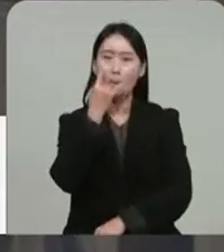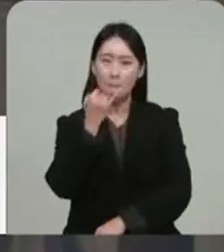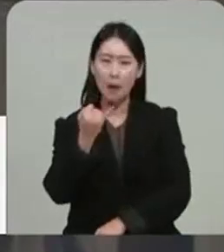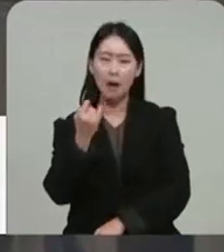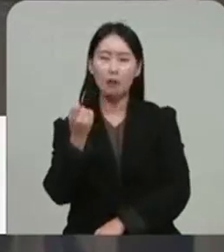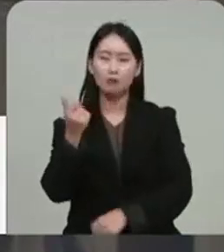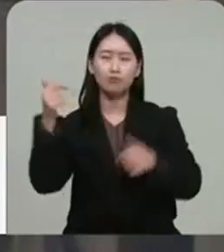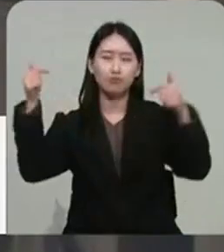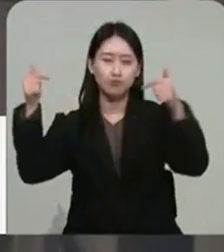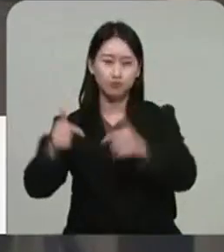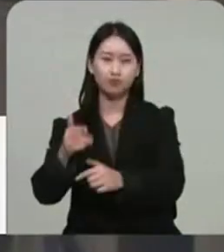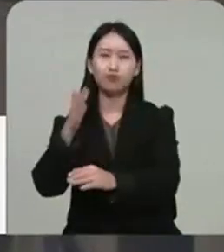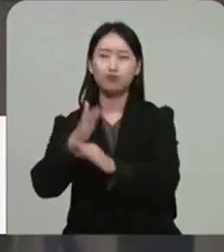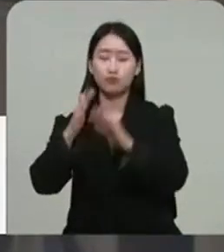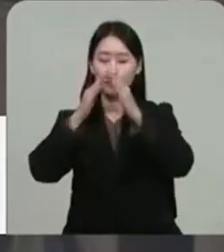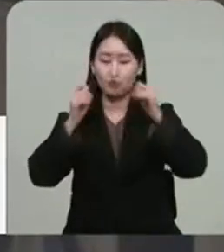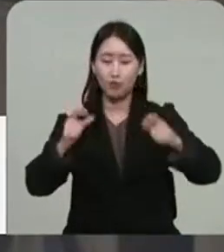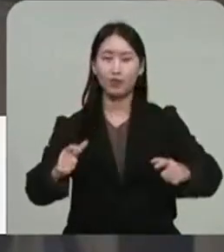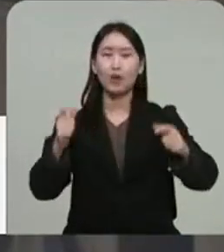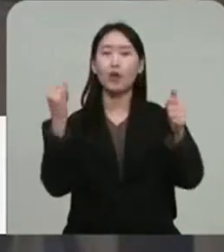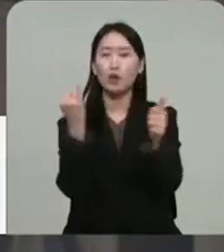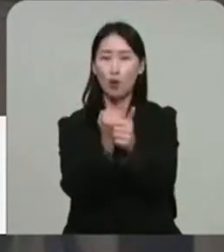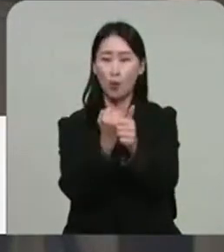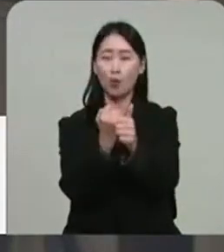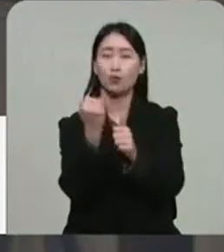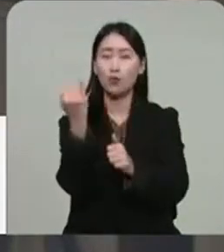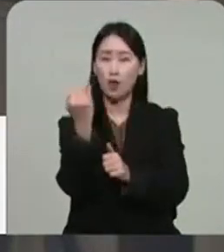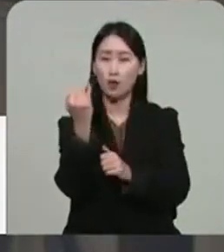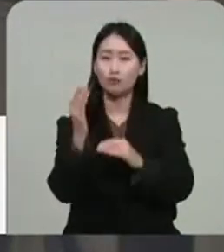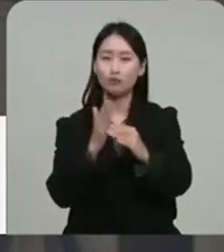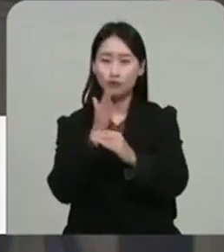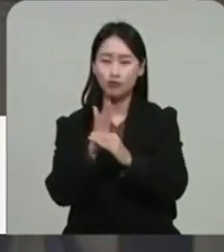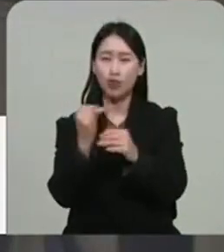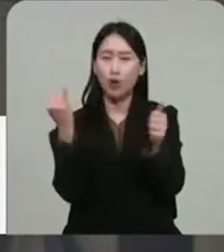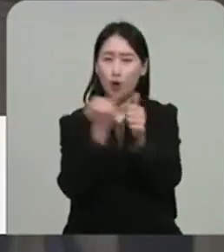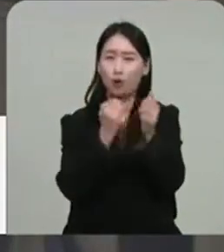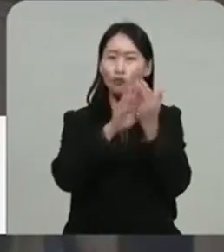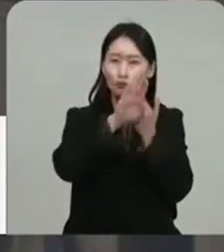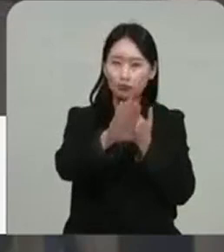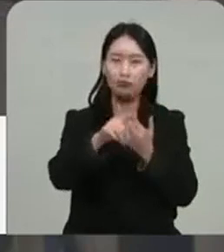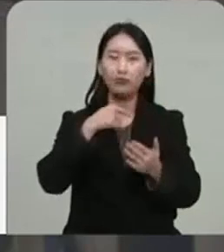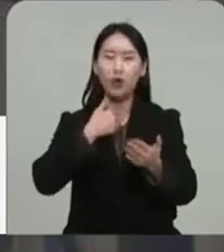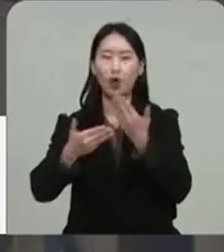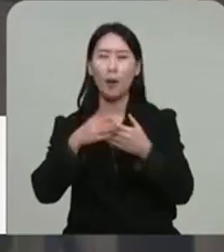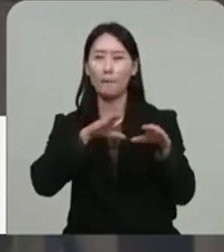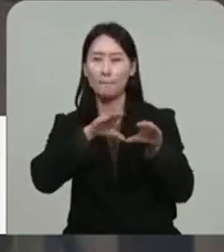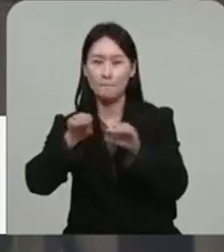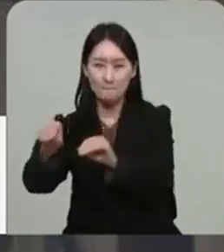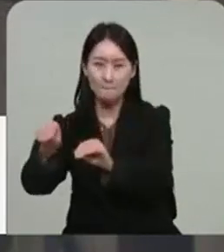전북지역 기혼 여성 가운데 결혼 뒤 경력이 단절된 비율이 10%를 넘어 섰는데요.